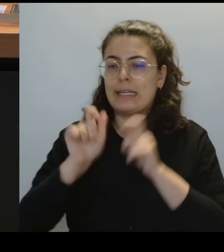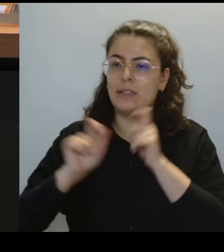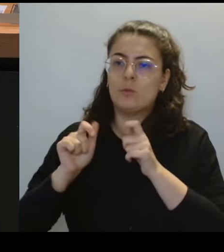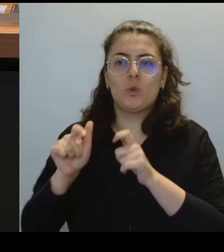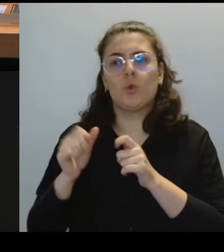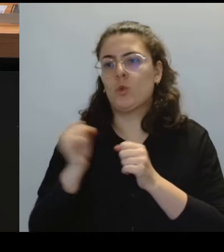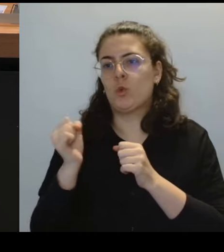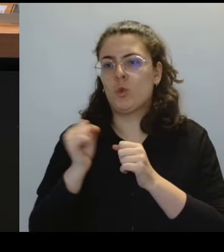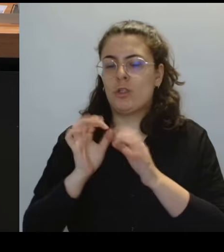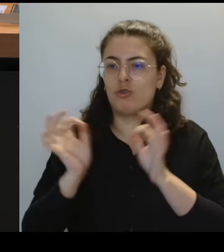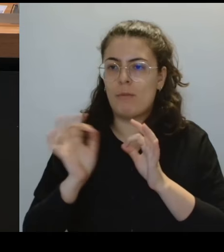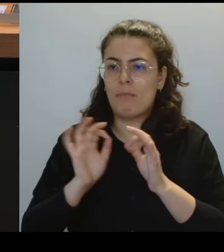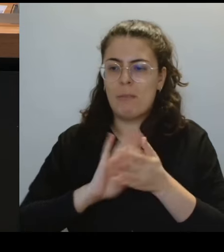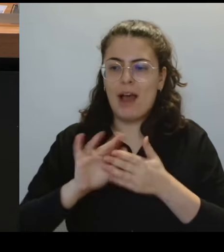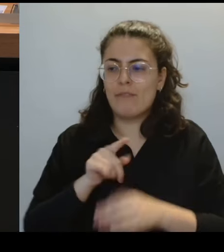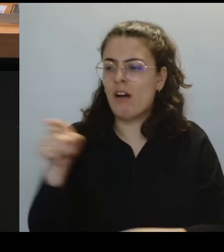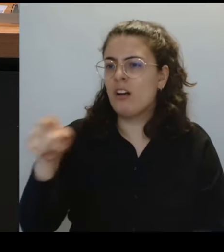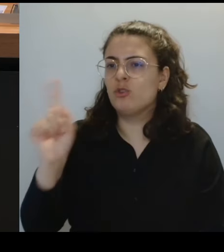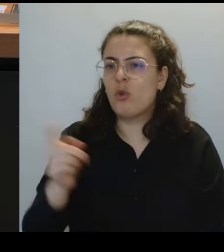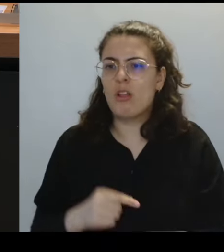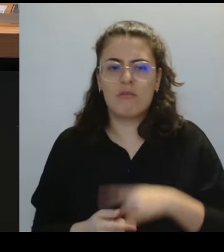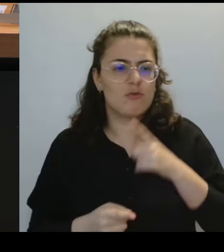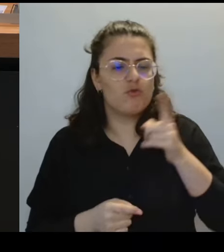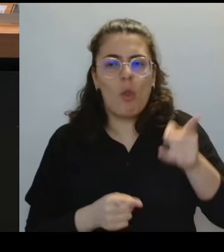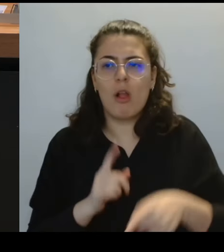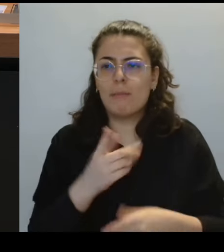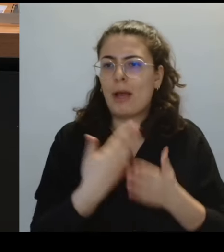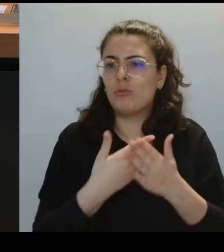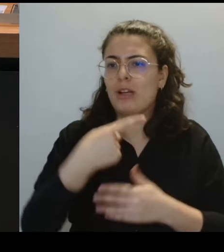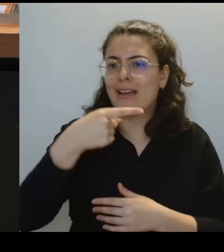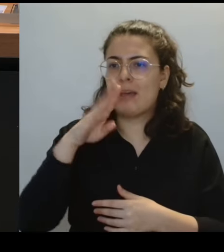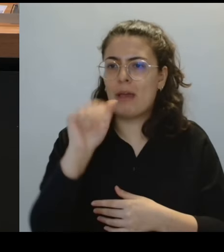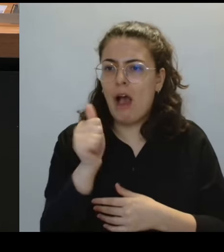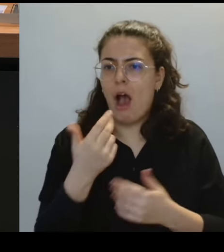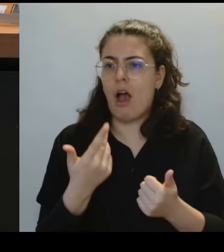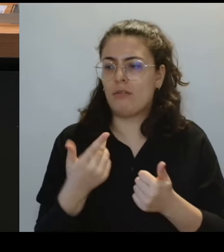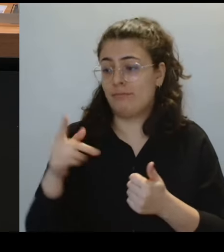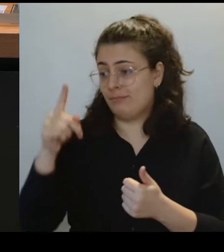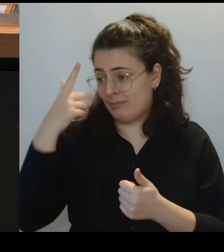Bund, auf den GBA, Herr Zander und auf Herrn Lauterbach und sagen: Mach